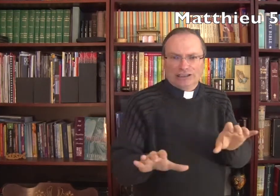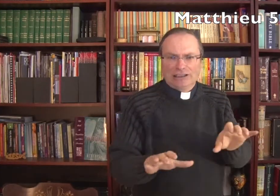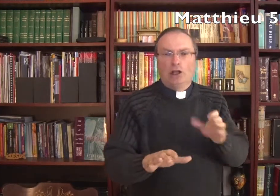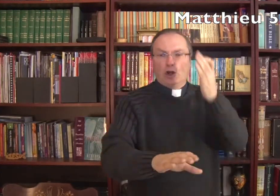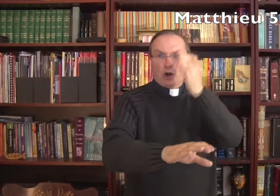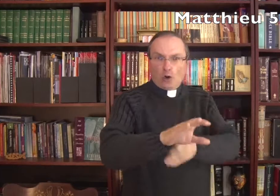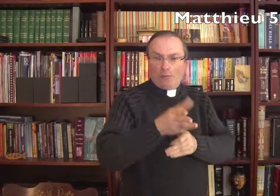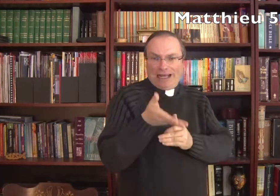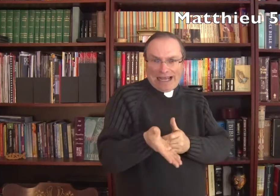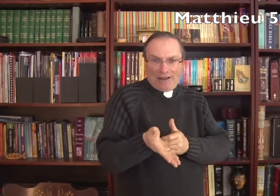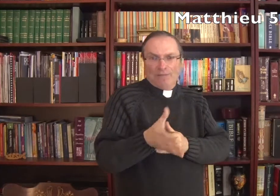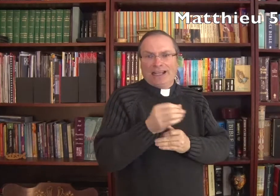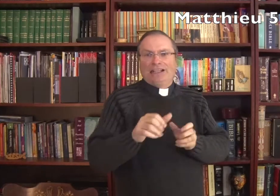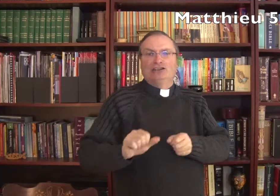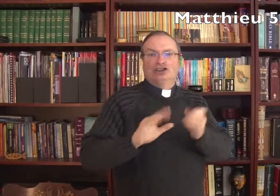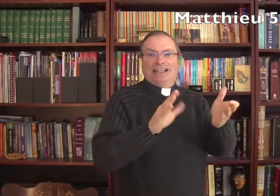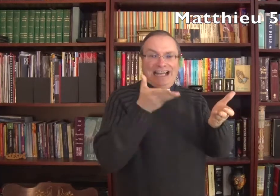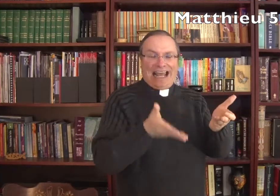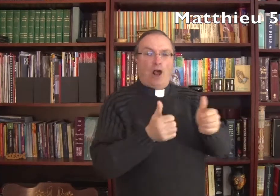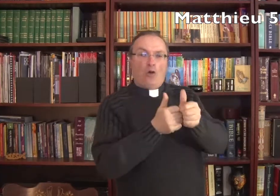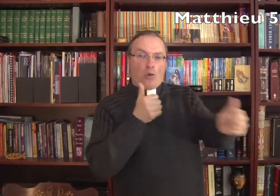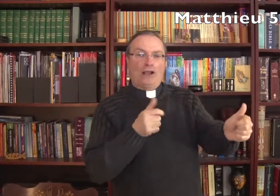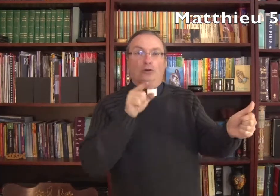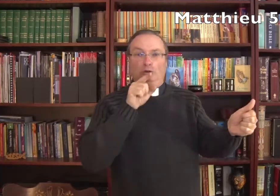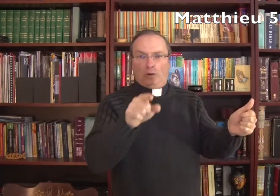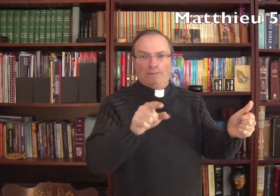coupe-la et jette-la loin de toi,